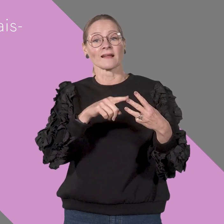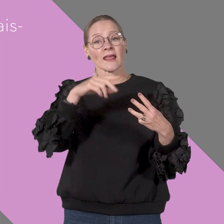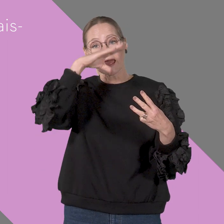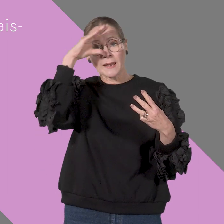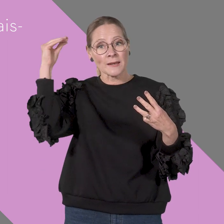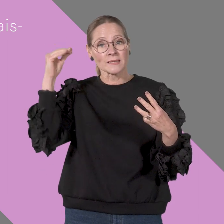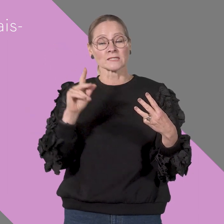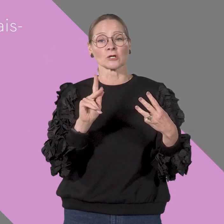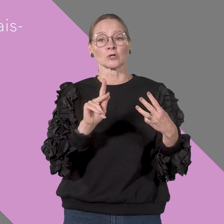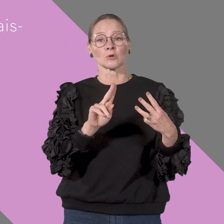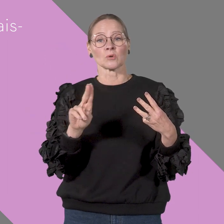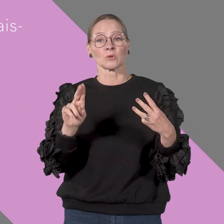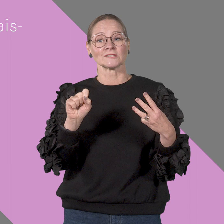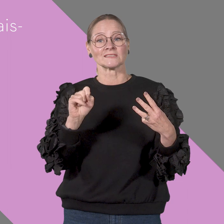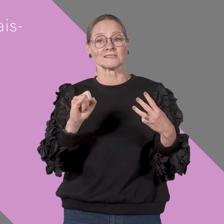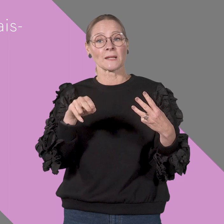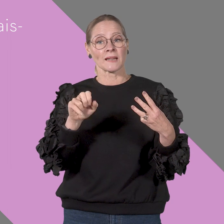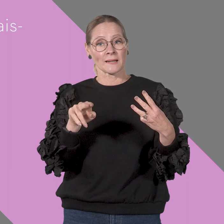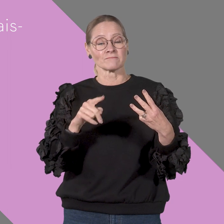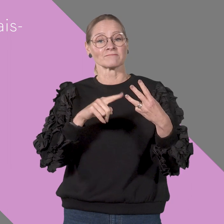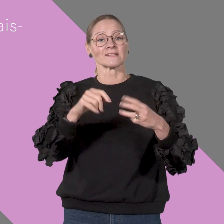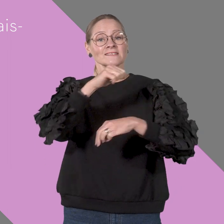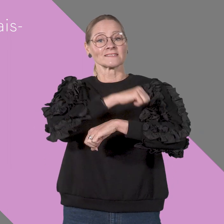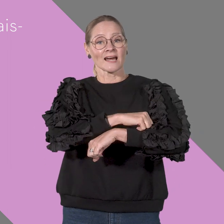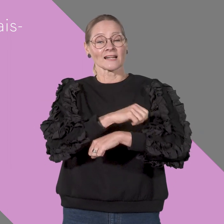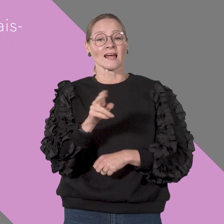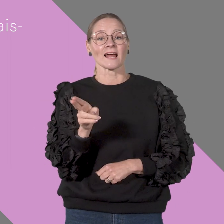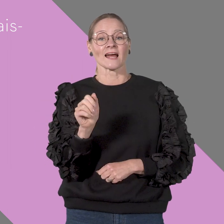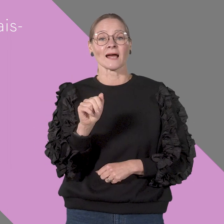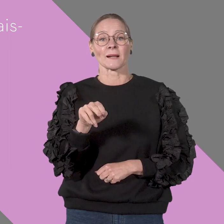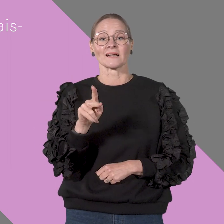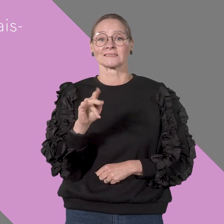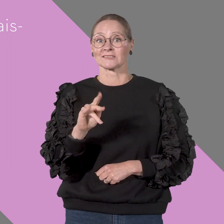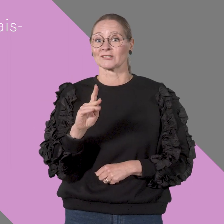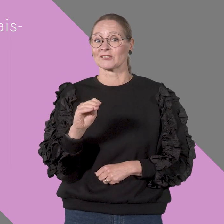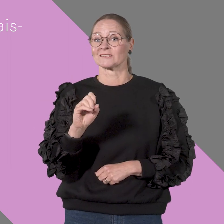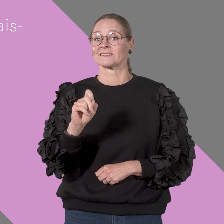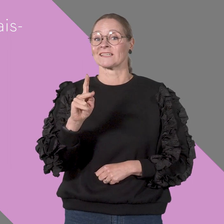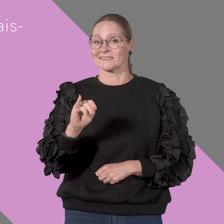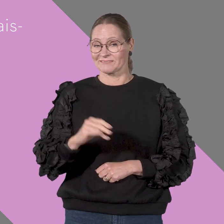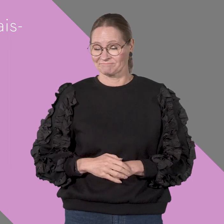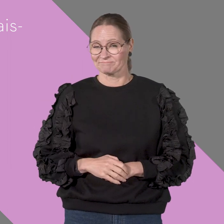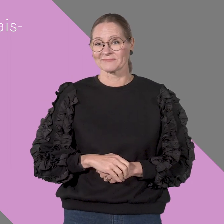Enni Kuusinen ja Jarl Hanhikoski.